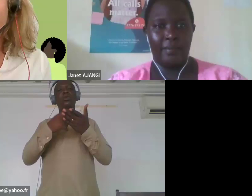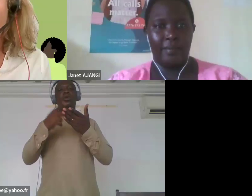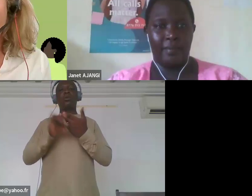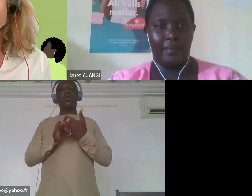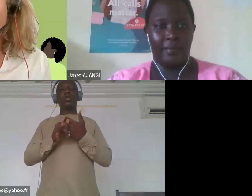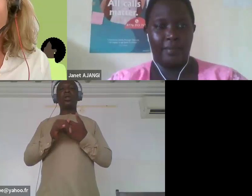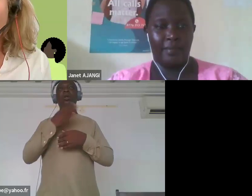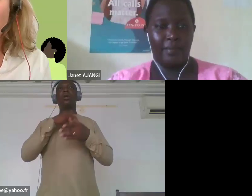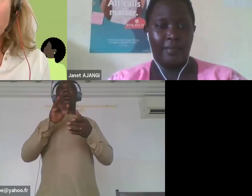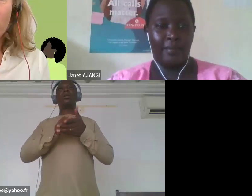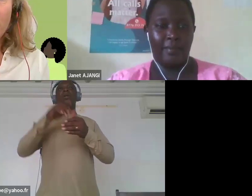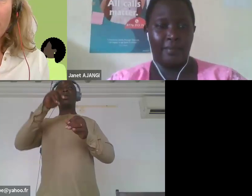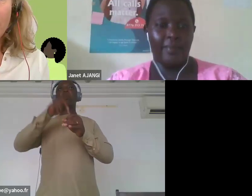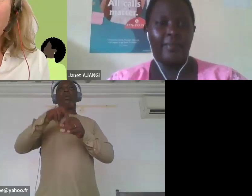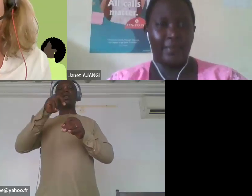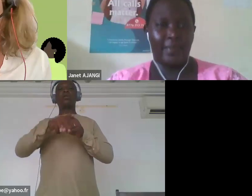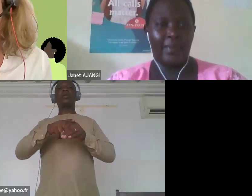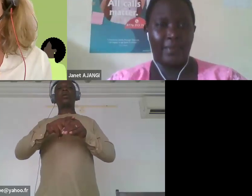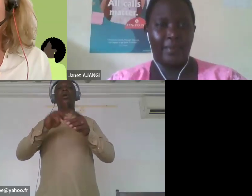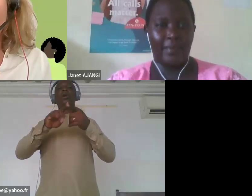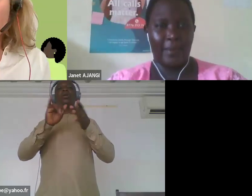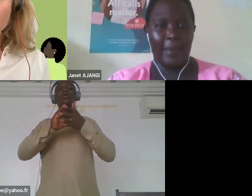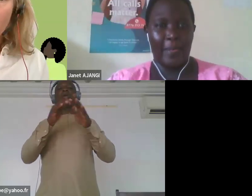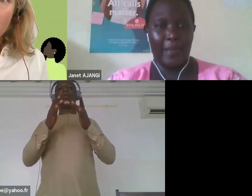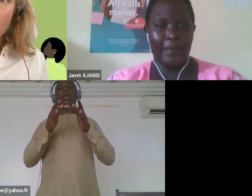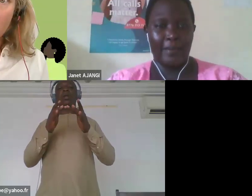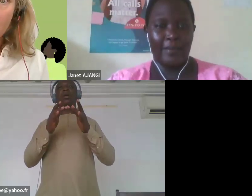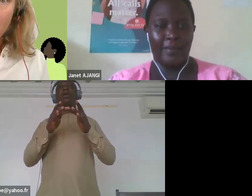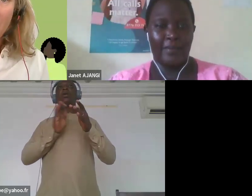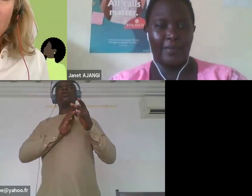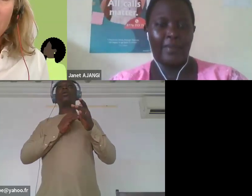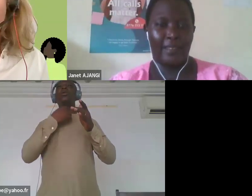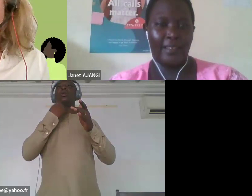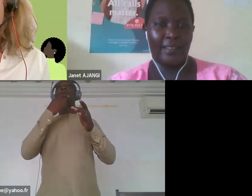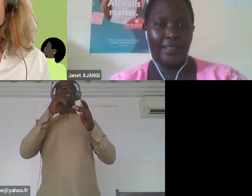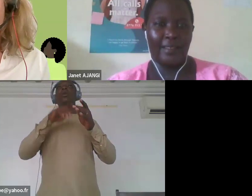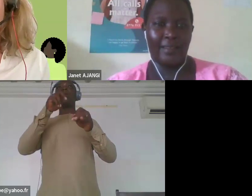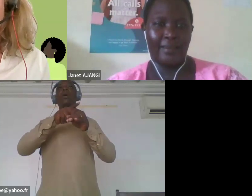participation à ce webinaire je suis sûr que le les participants et participantes